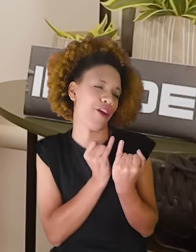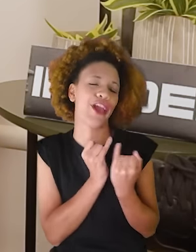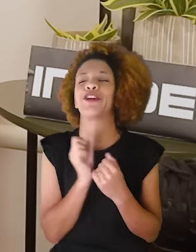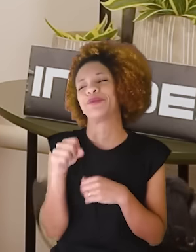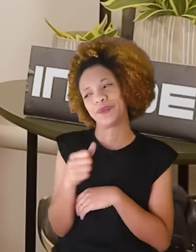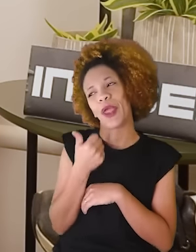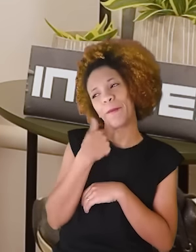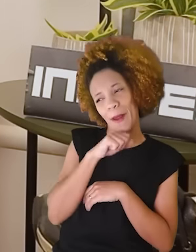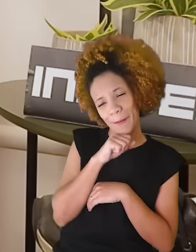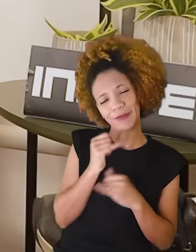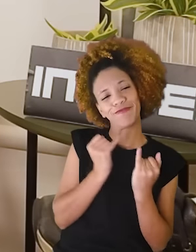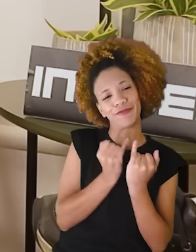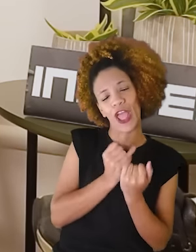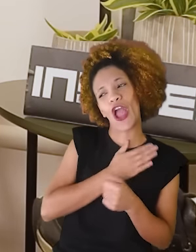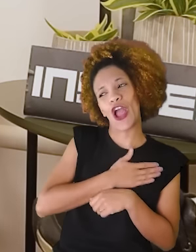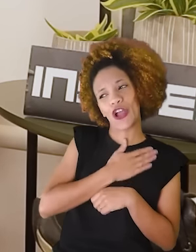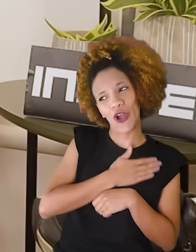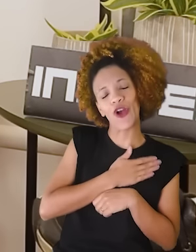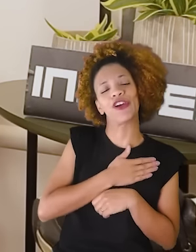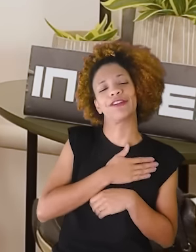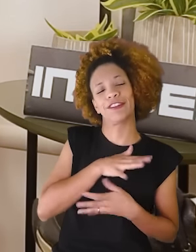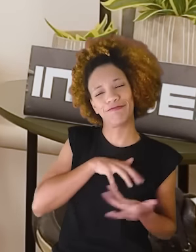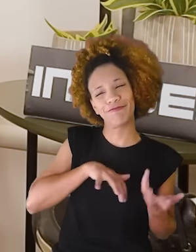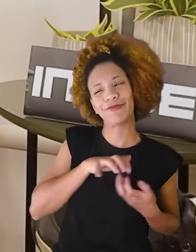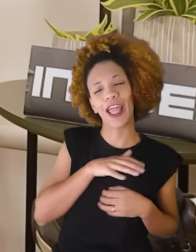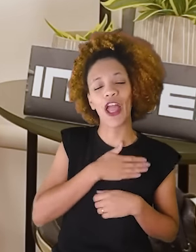mais fofoqueira ela gosta de saber mais da minha vida desse sentido sexual e tal a gente conversa